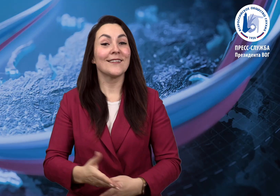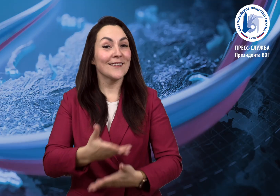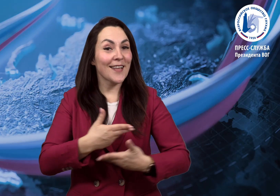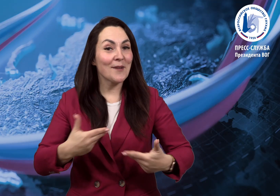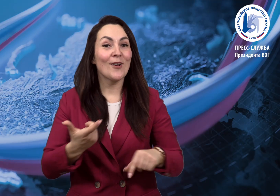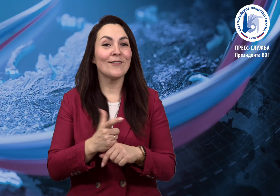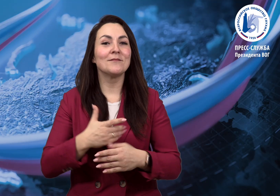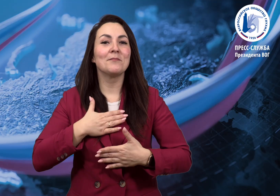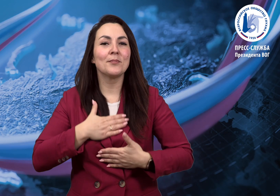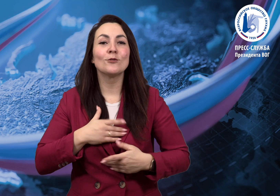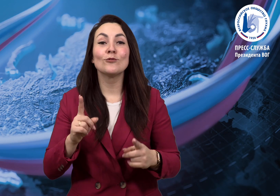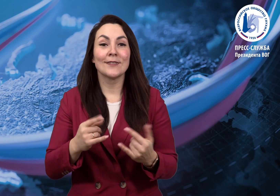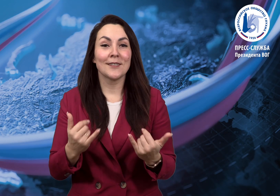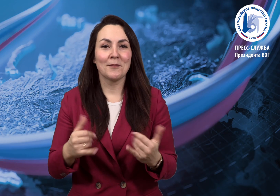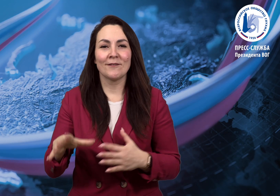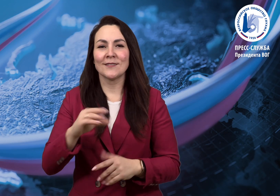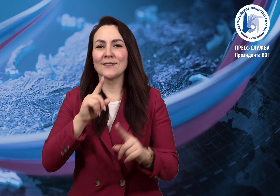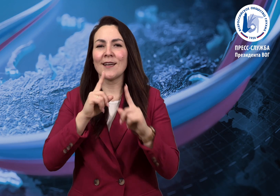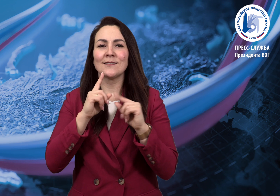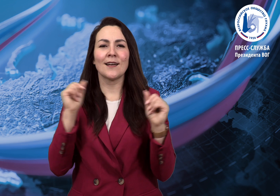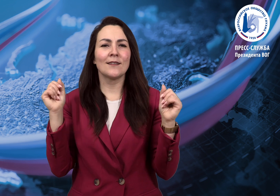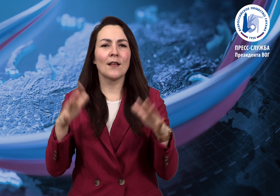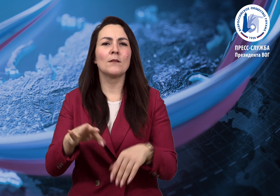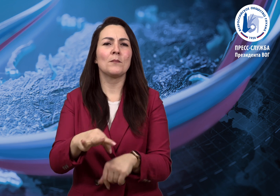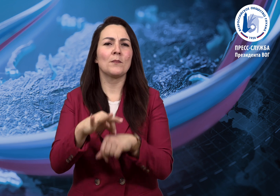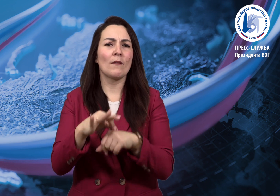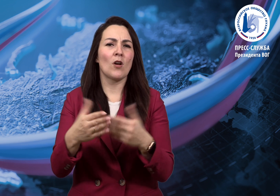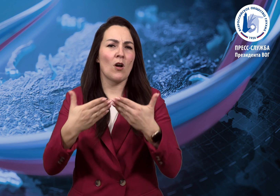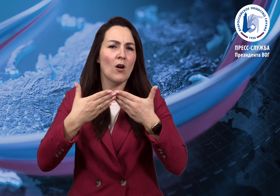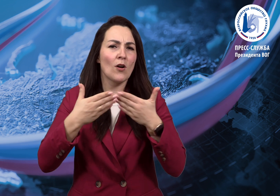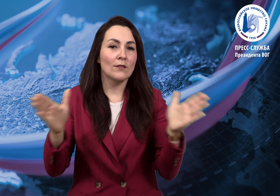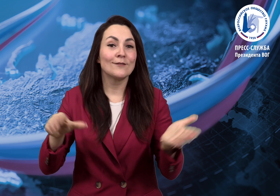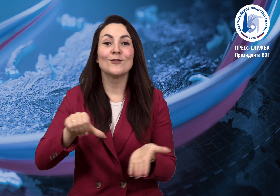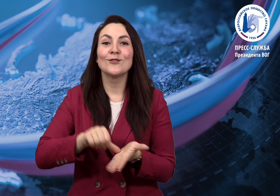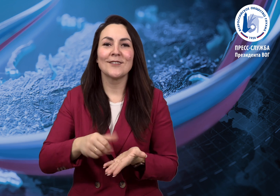Нам очень приятно, что теперь все заседания проводятся открыто,